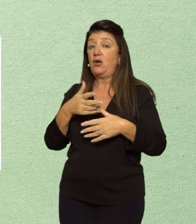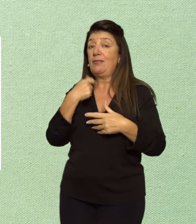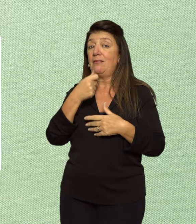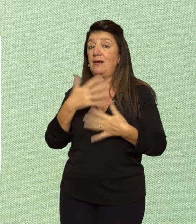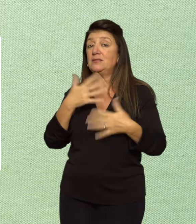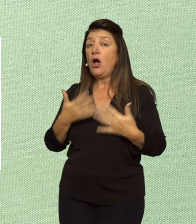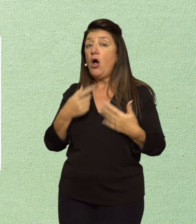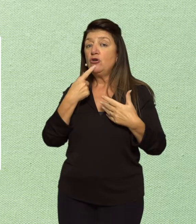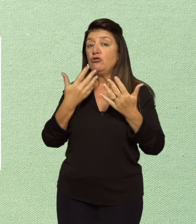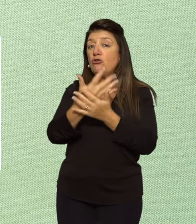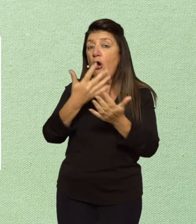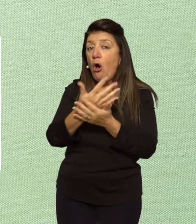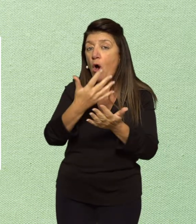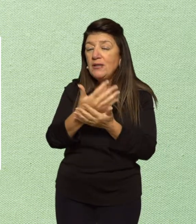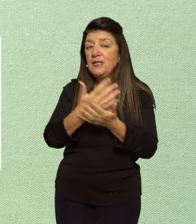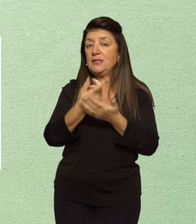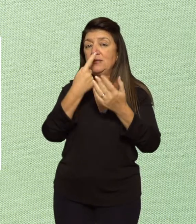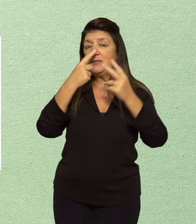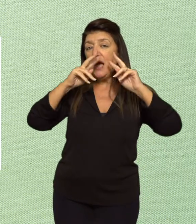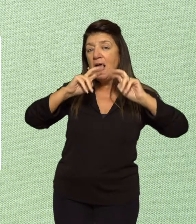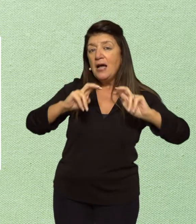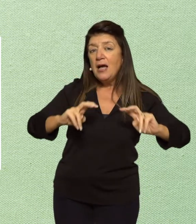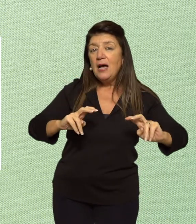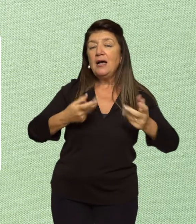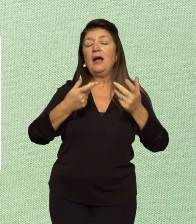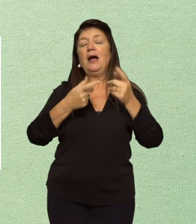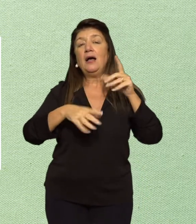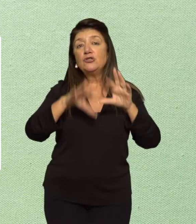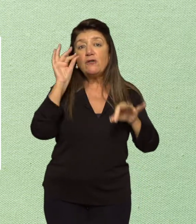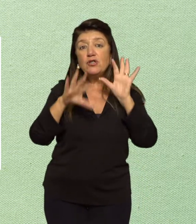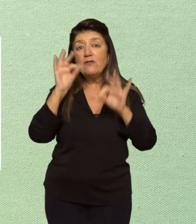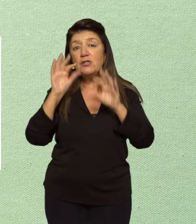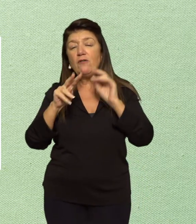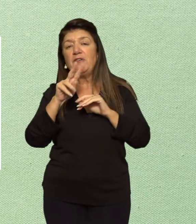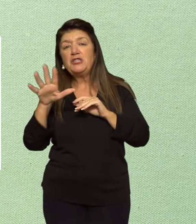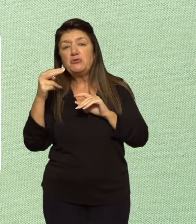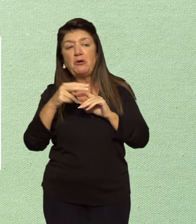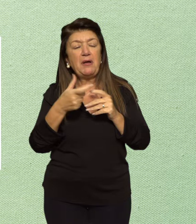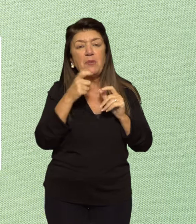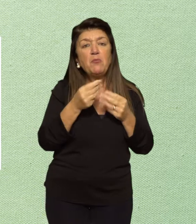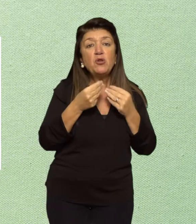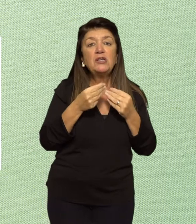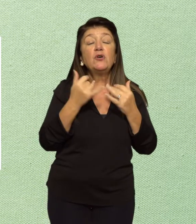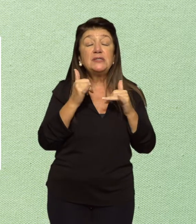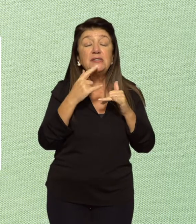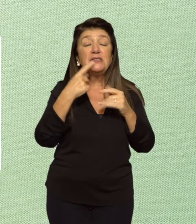approfondimenti non... - Sì, si parla tantissimo del 25 novembre, per fortuna sono tantissime le iniziative però... un po' di